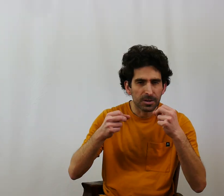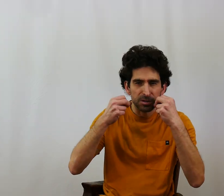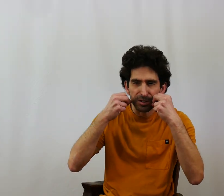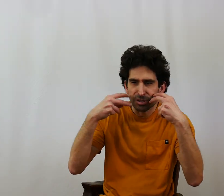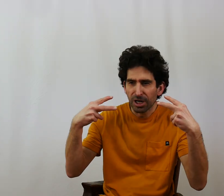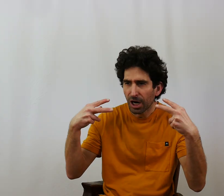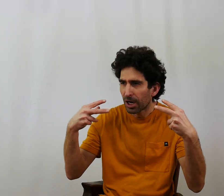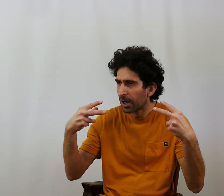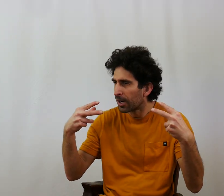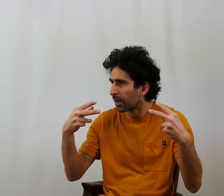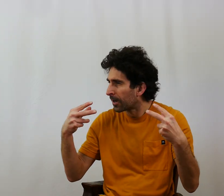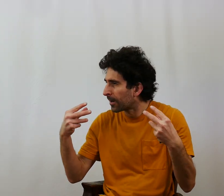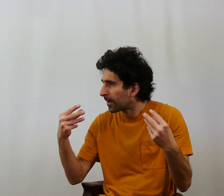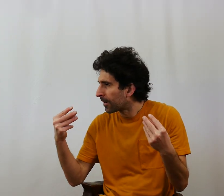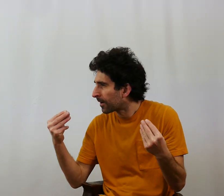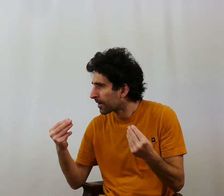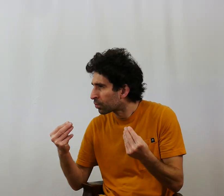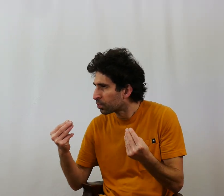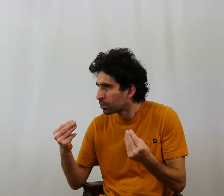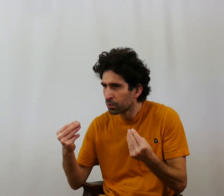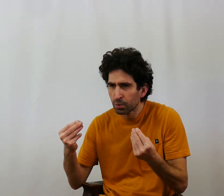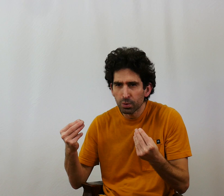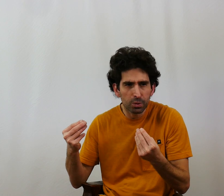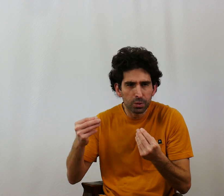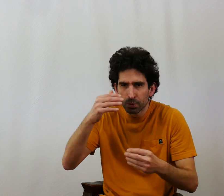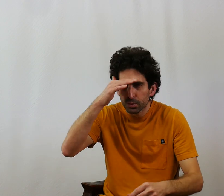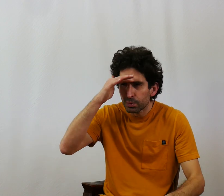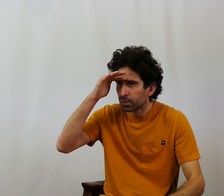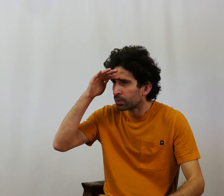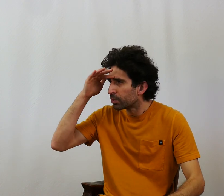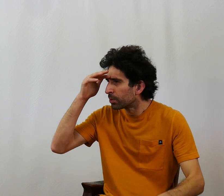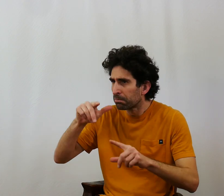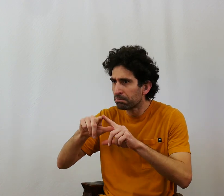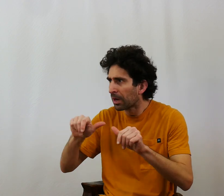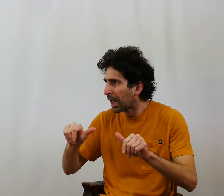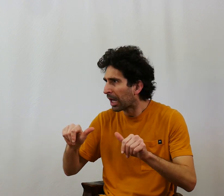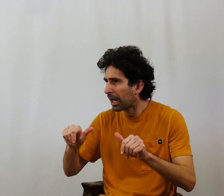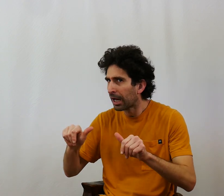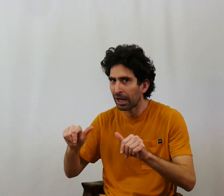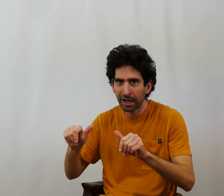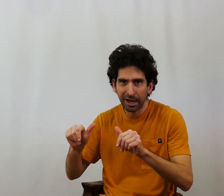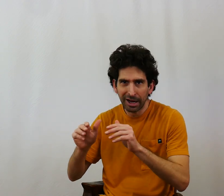Où est le chat ? Il n'est pas là ?